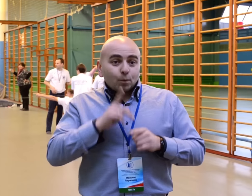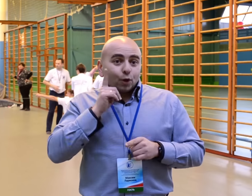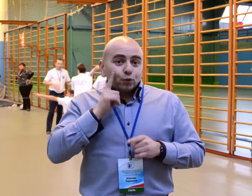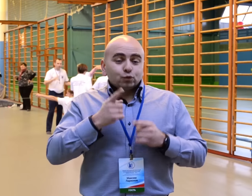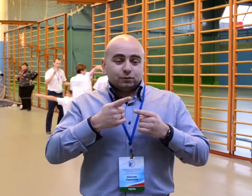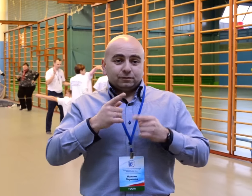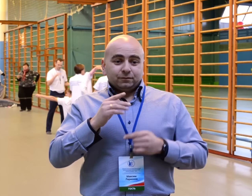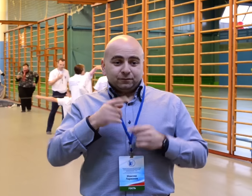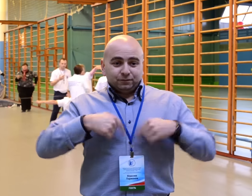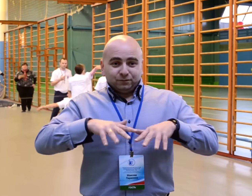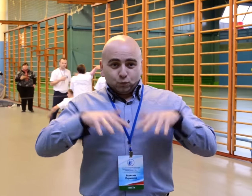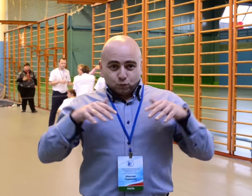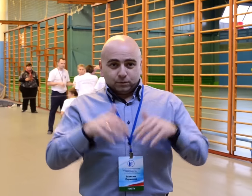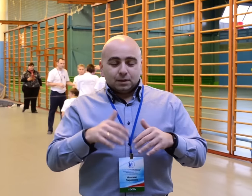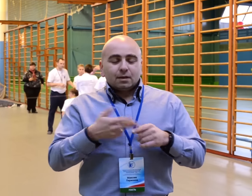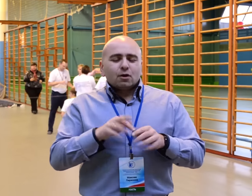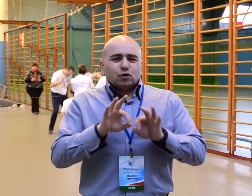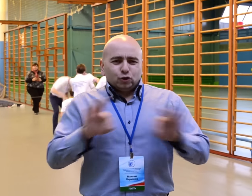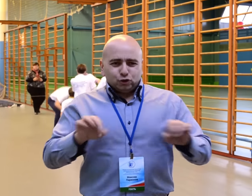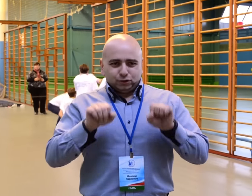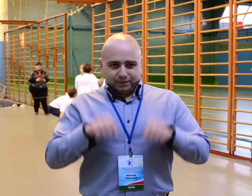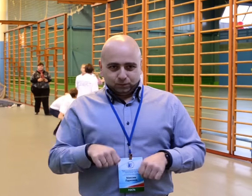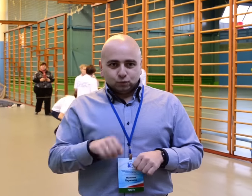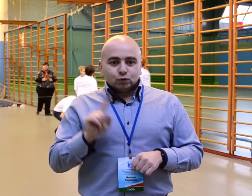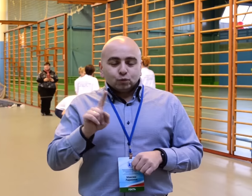Молодежный форум - отличная возможность для ребят